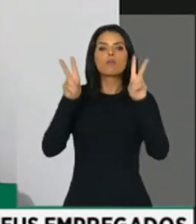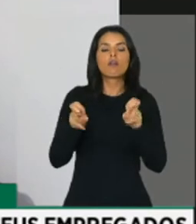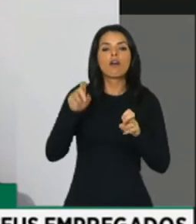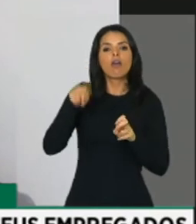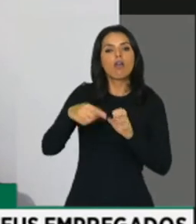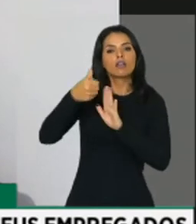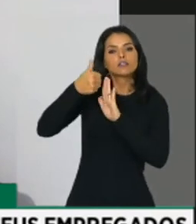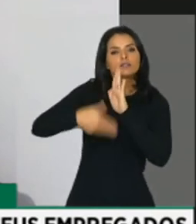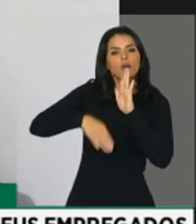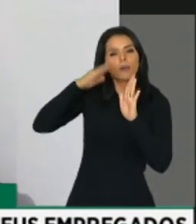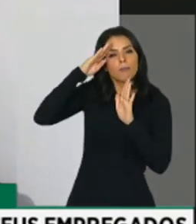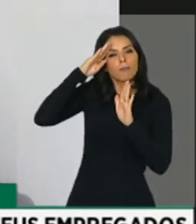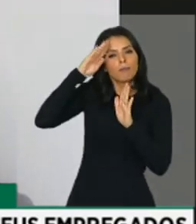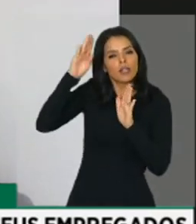VERSA SOBRE PRIORIDADES NAS